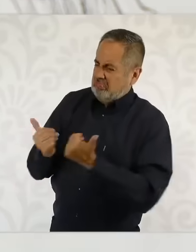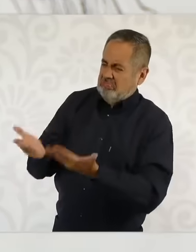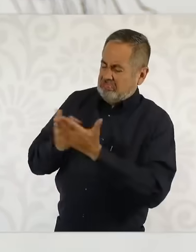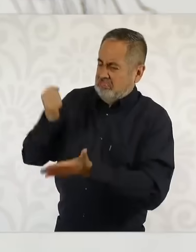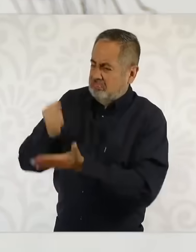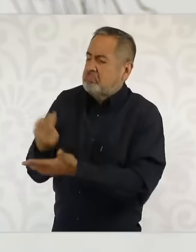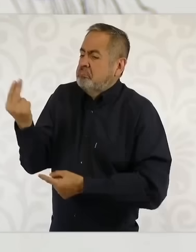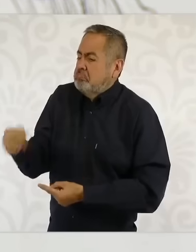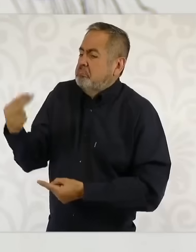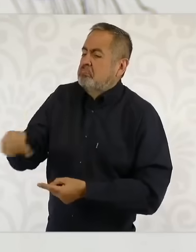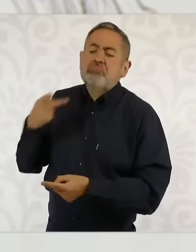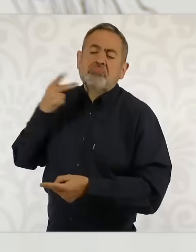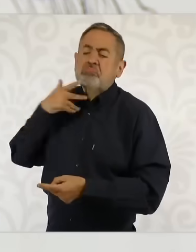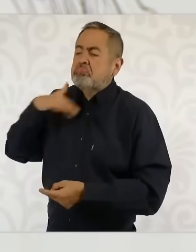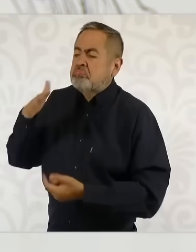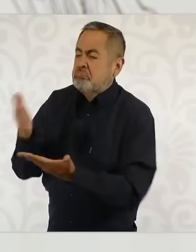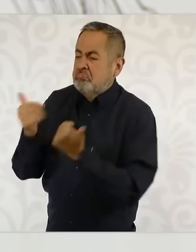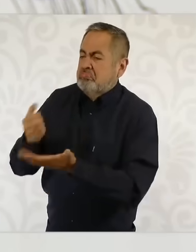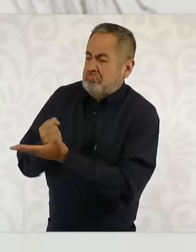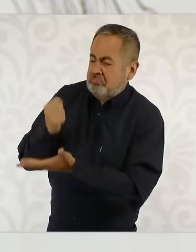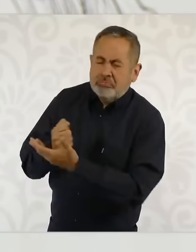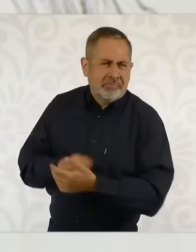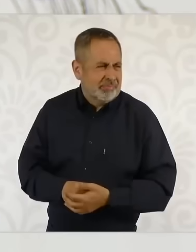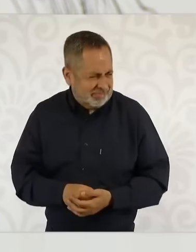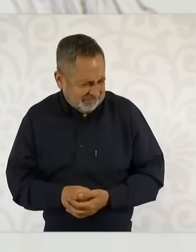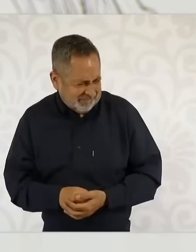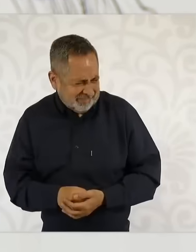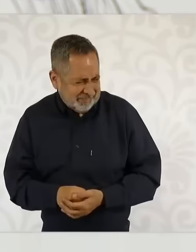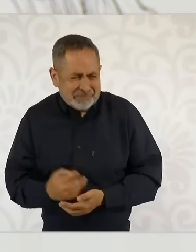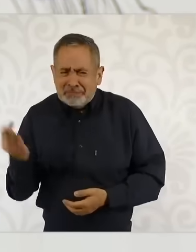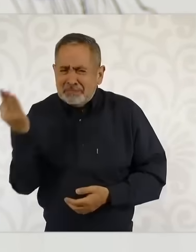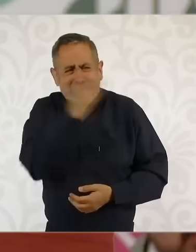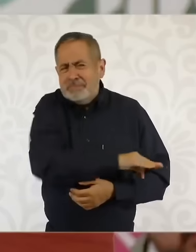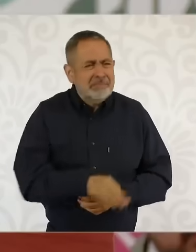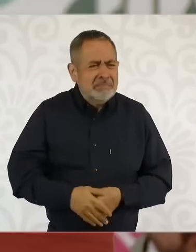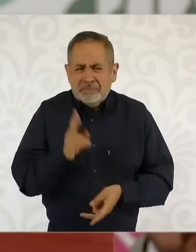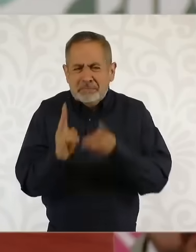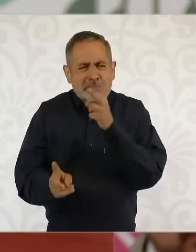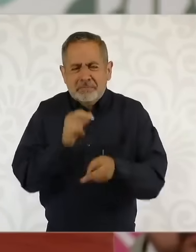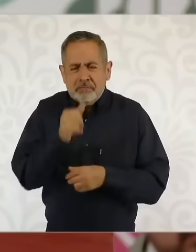nombres de políticos mexicanos que no hay nada más falso que eso Pero la pregunta es si de dónde sale